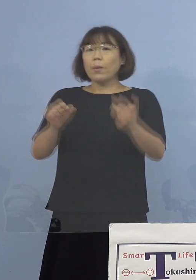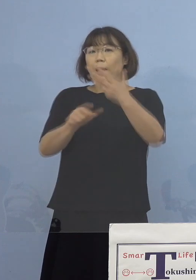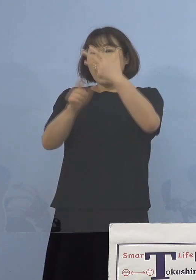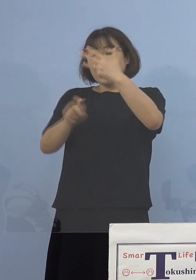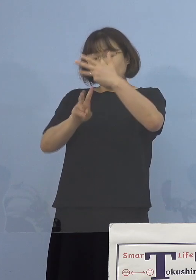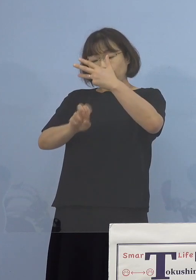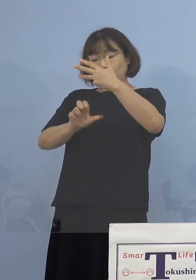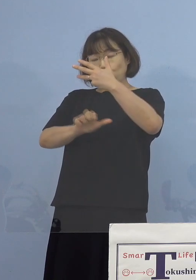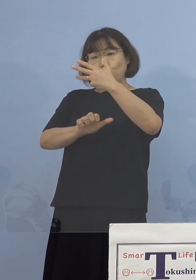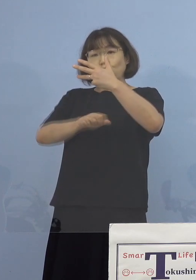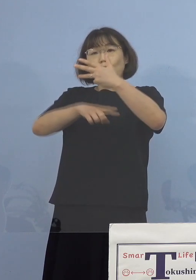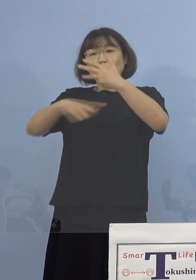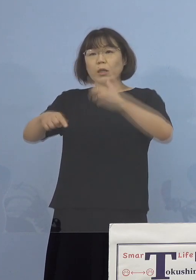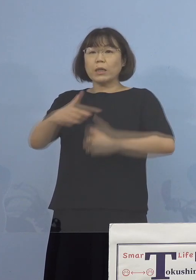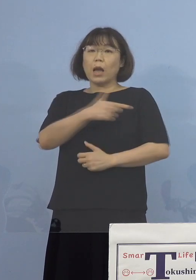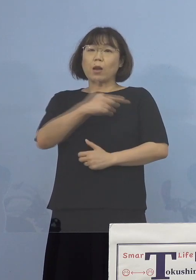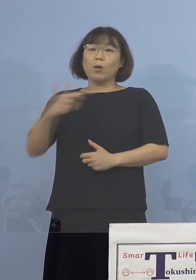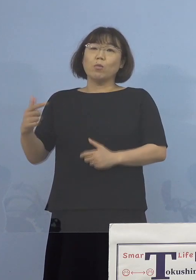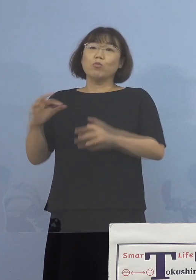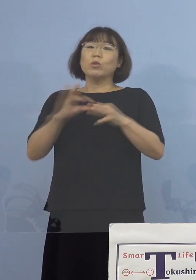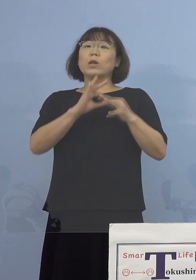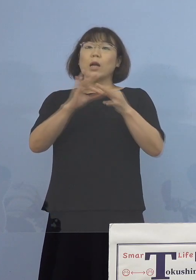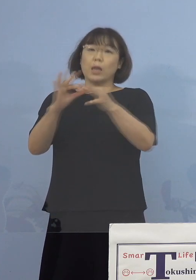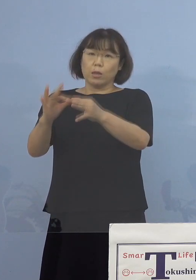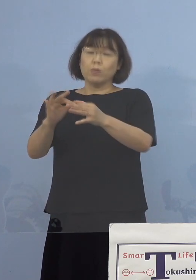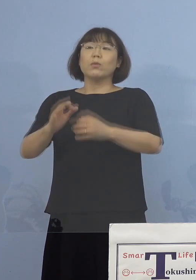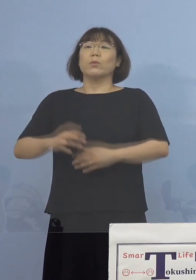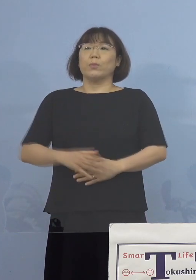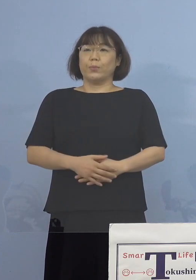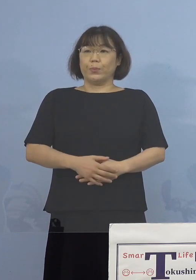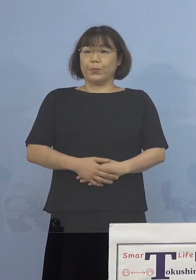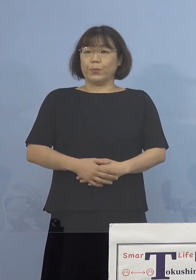6日連続というふうになっております